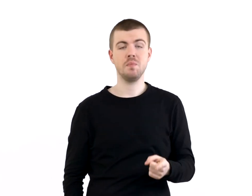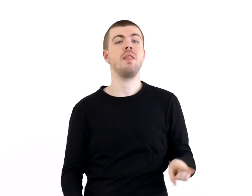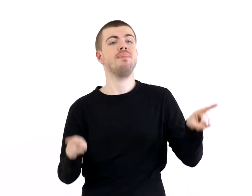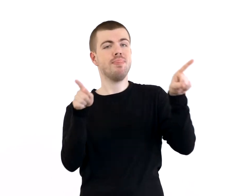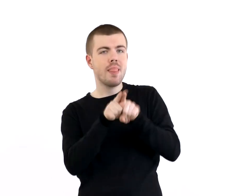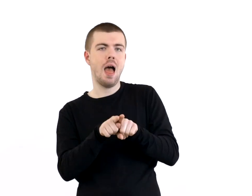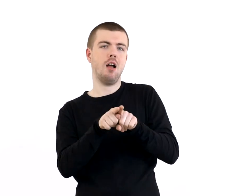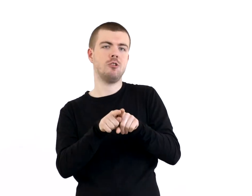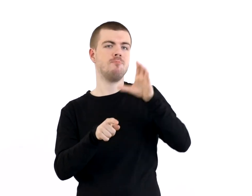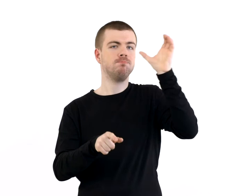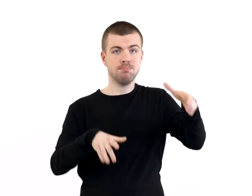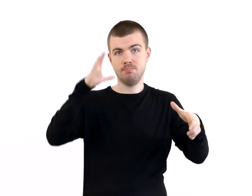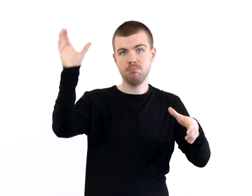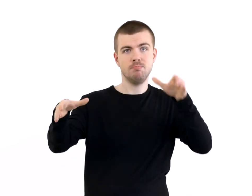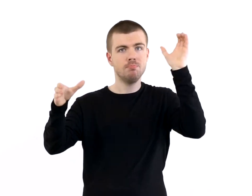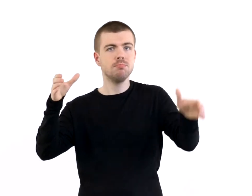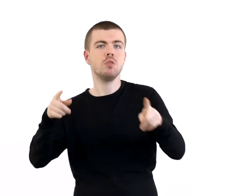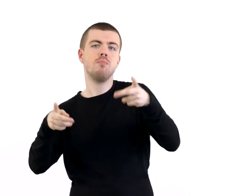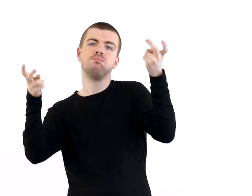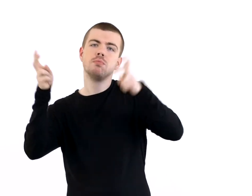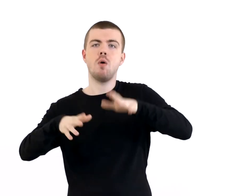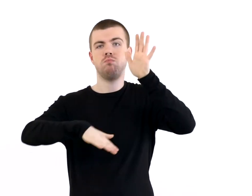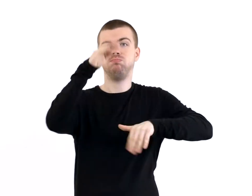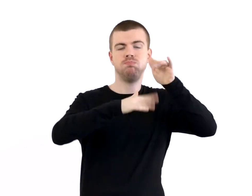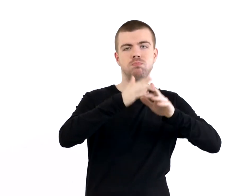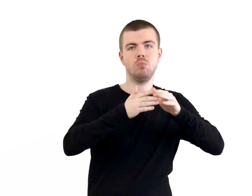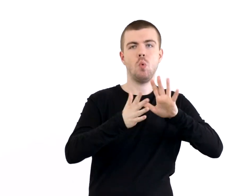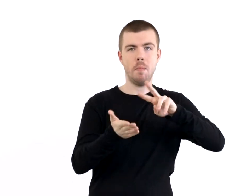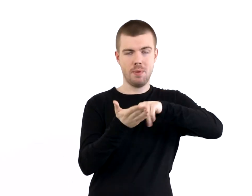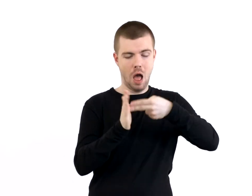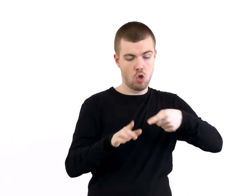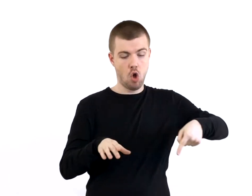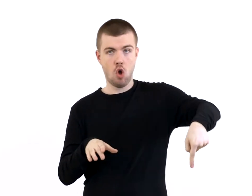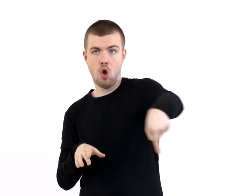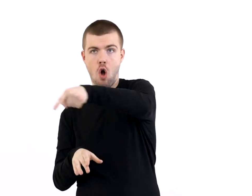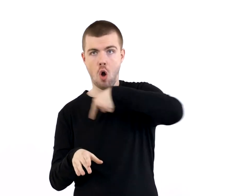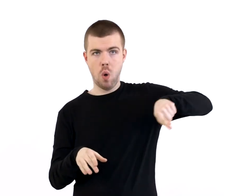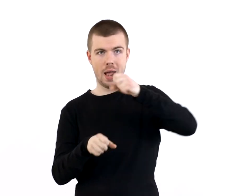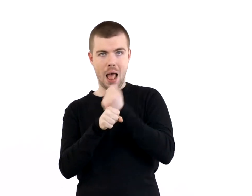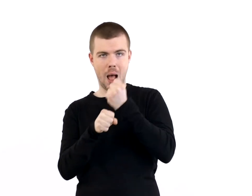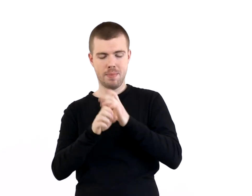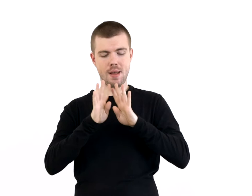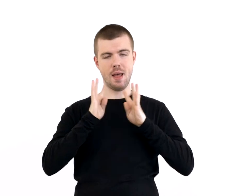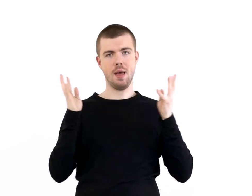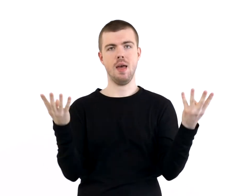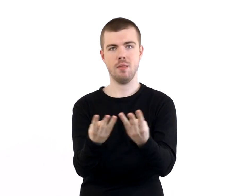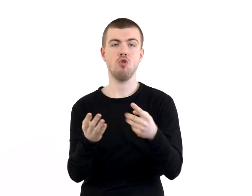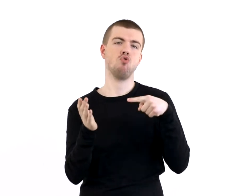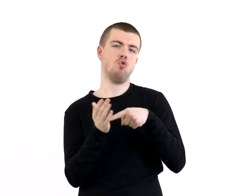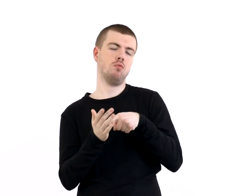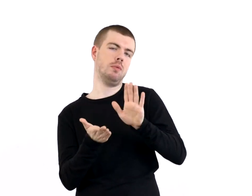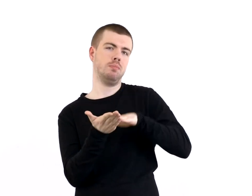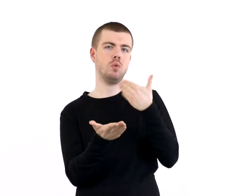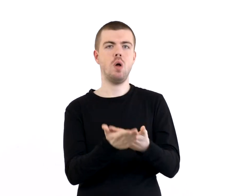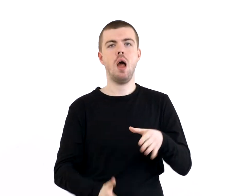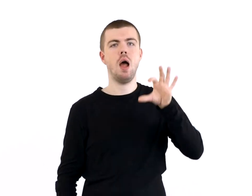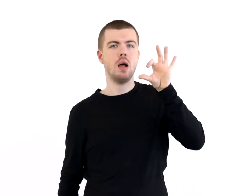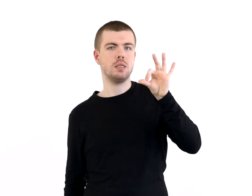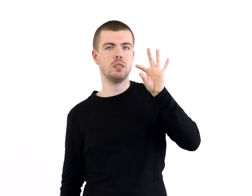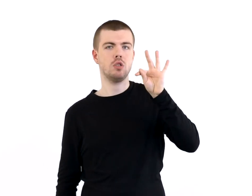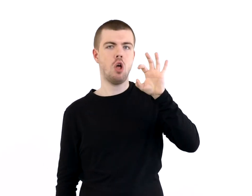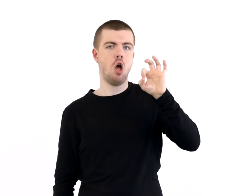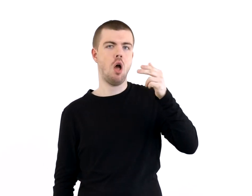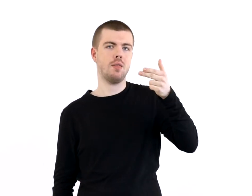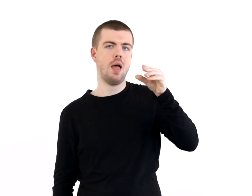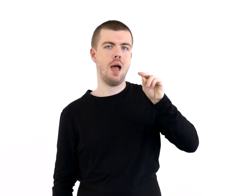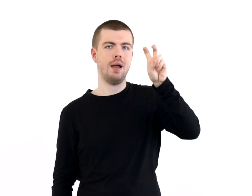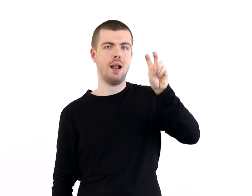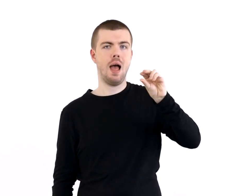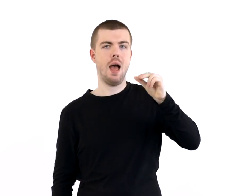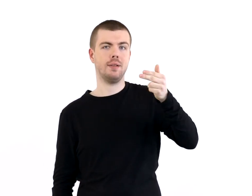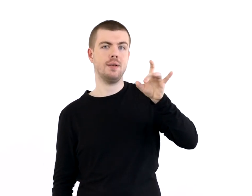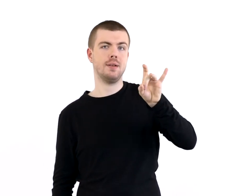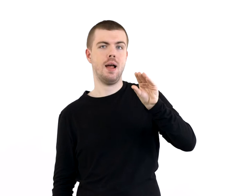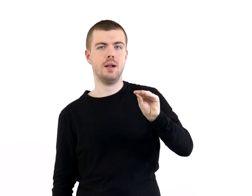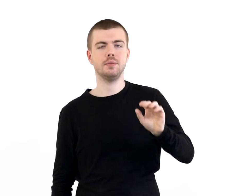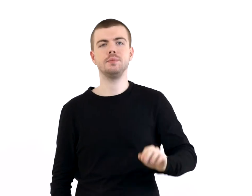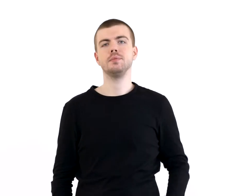Powstawały także kromlechy – konstrukcje kamienne na planie koła (Stonehenge).